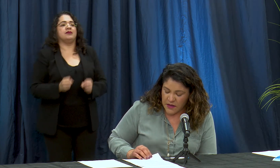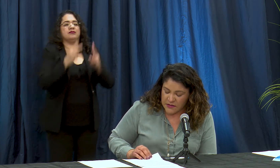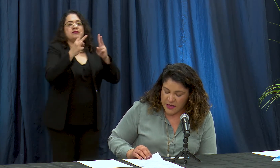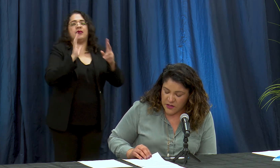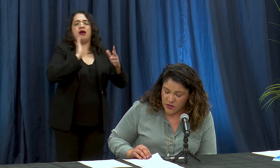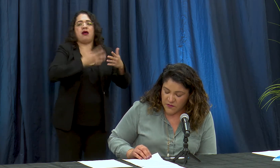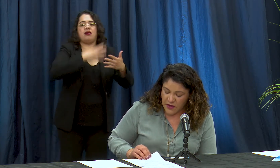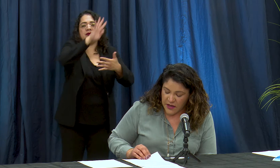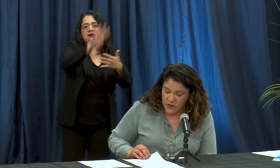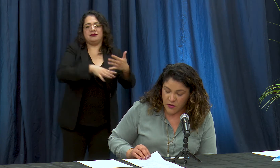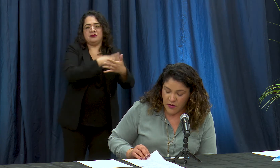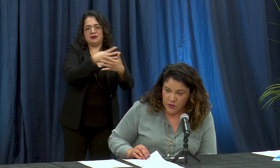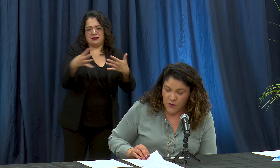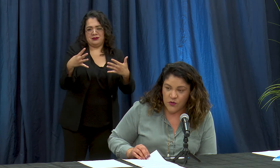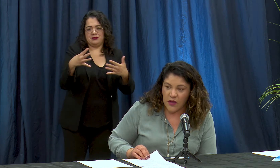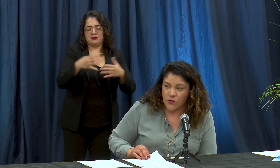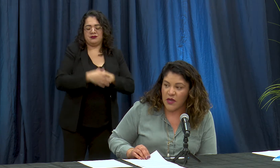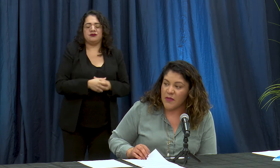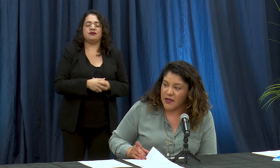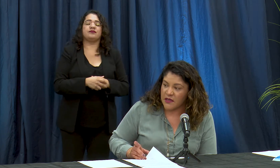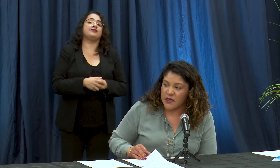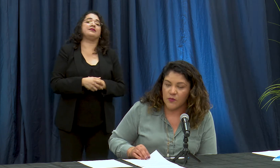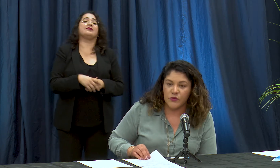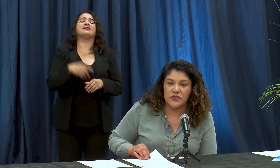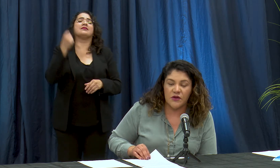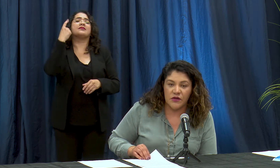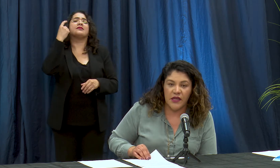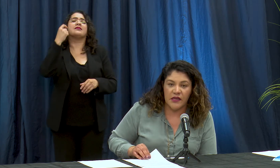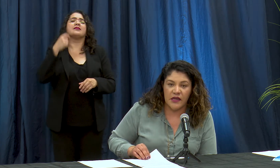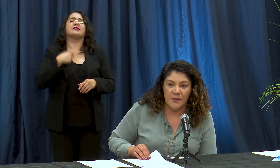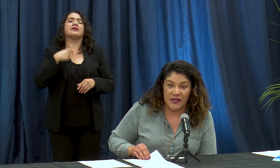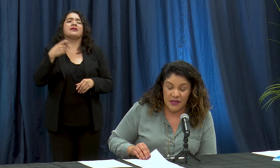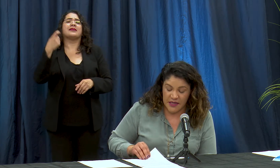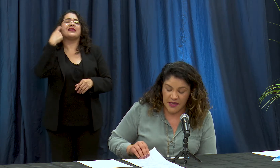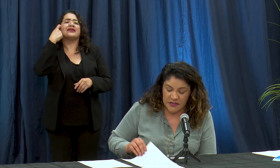este año reflects on dough yo una una imagen que pussy erin en la pantalla say